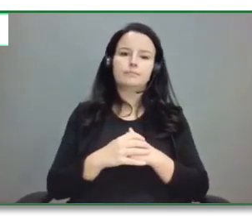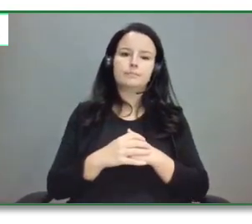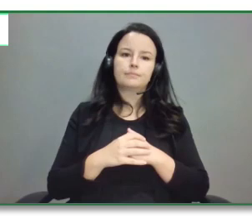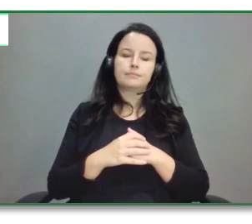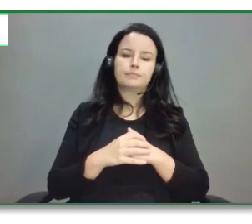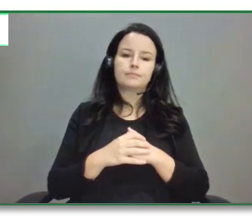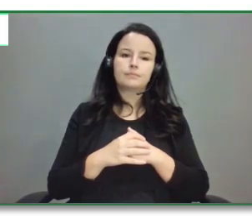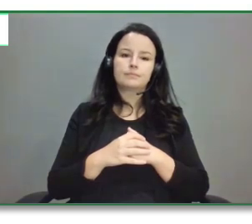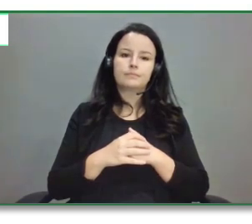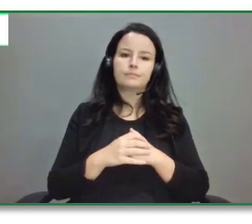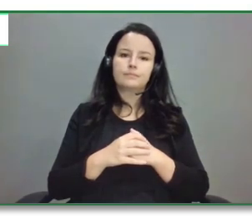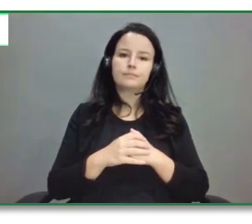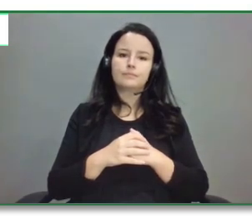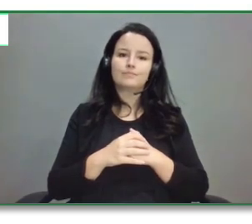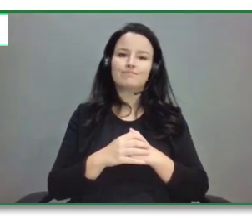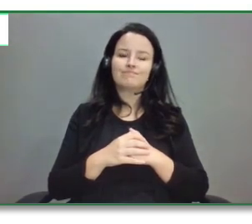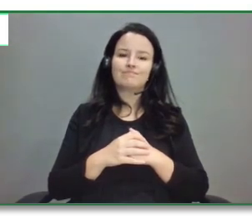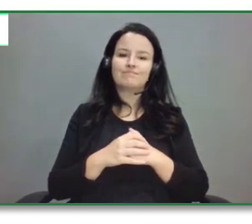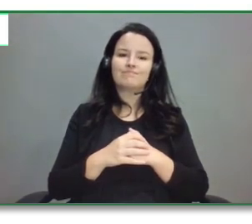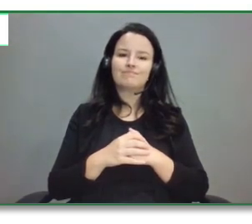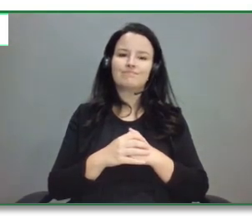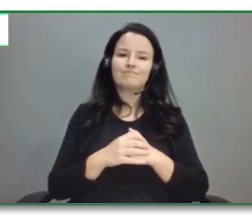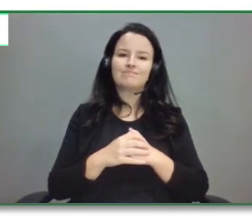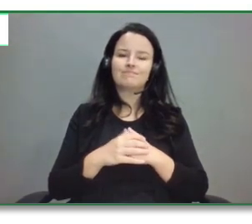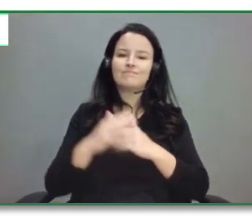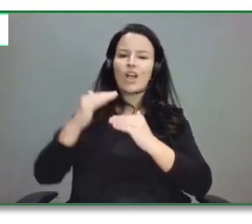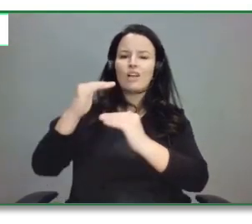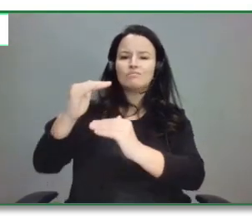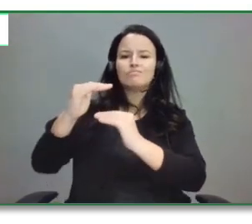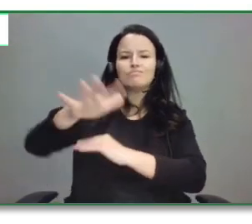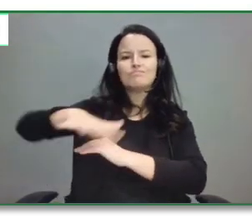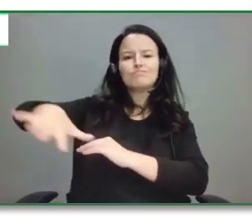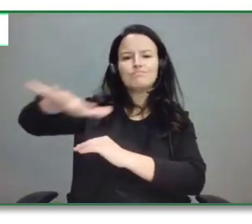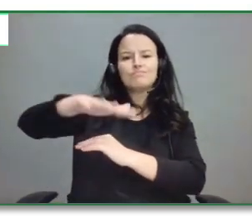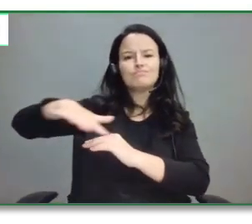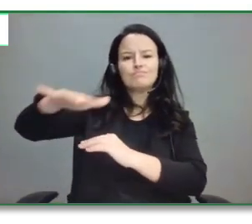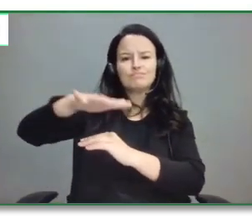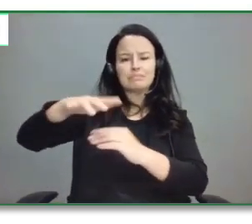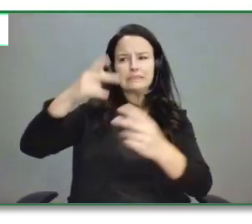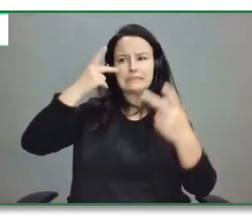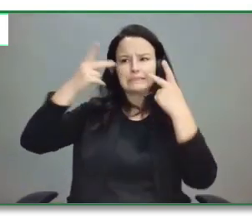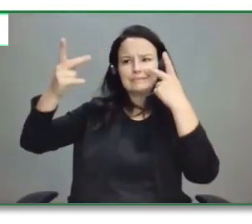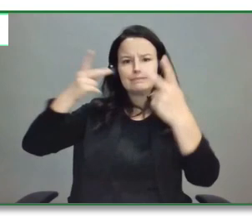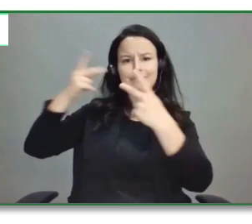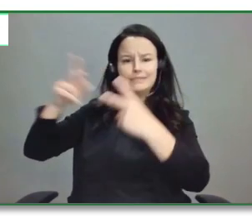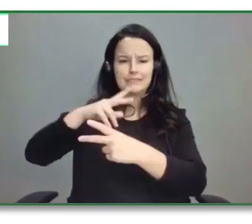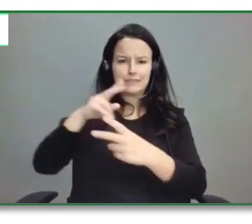le tourisme dans le centre protégé est une partie importante de l'industrie